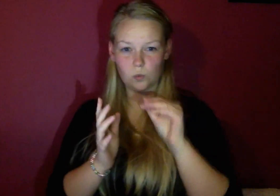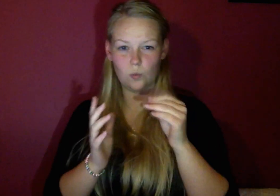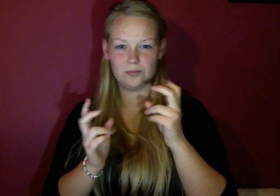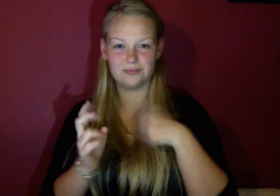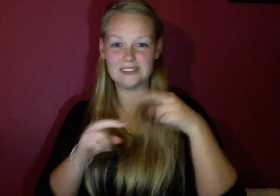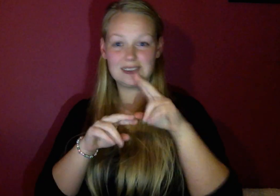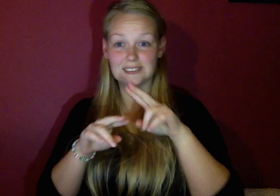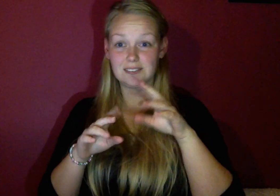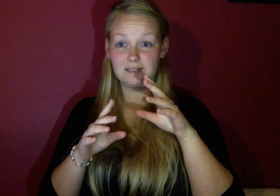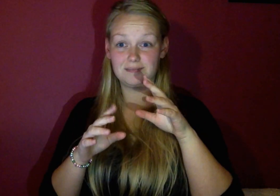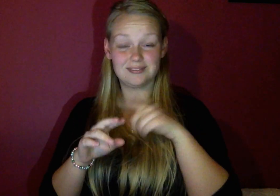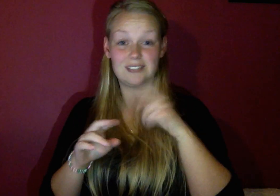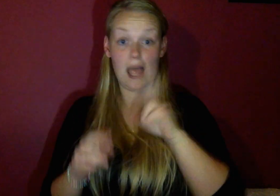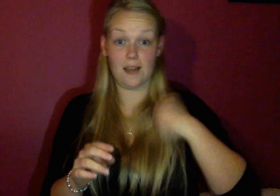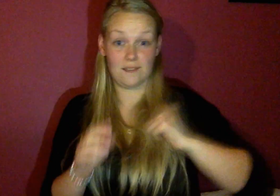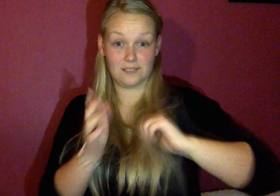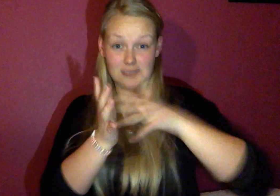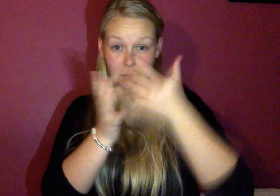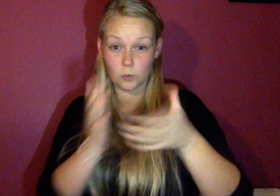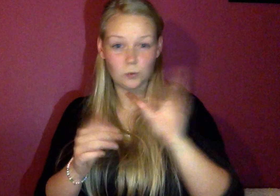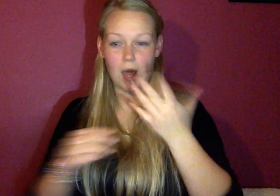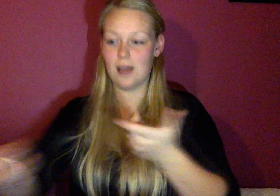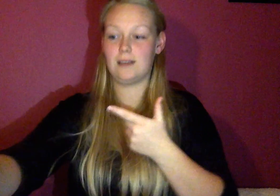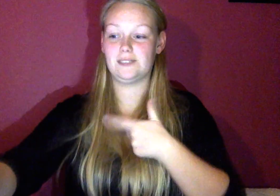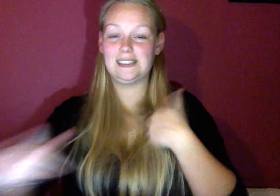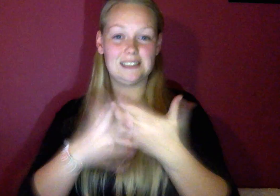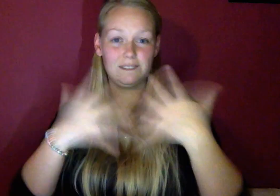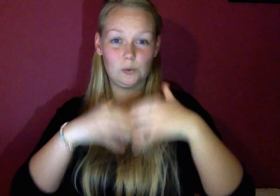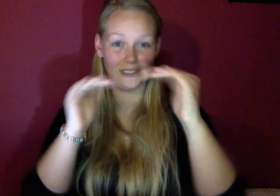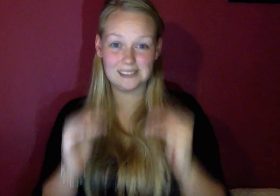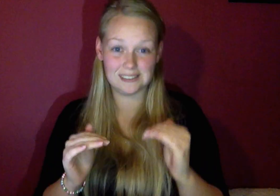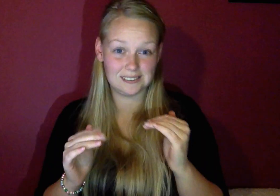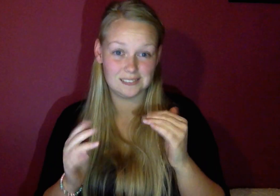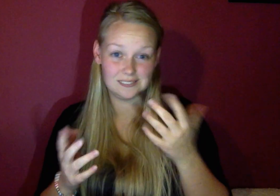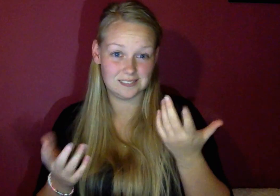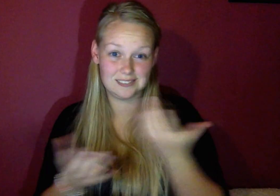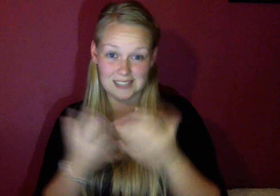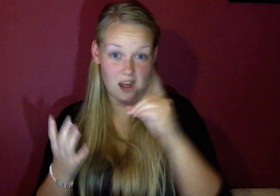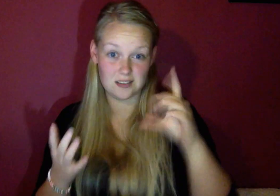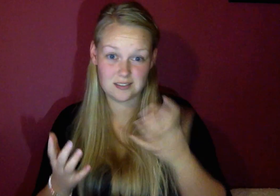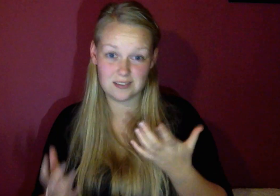När vi använder teckenspråk då vi känner oss inte funktionsnedsatta, inte alls.